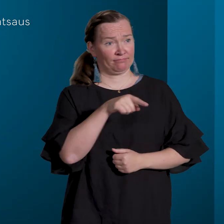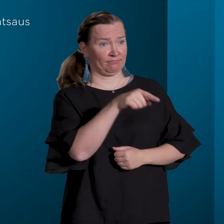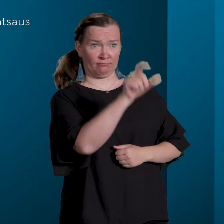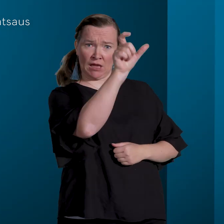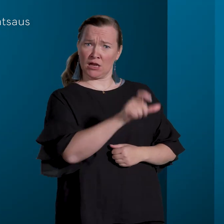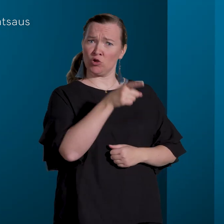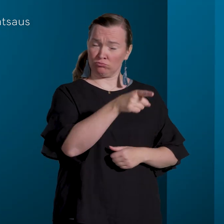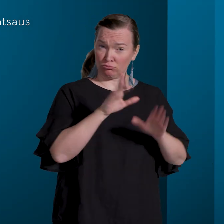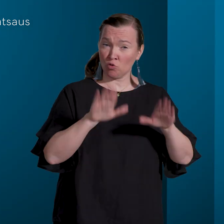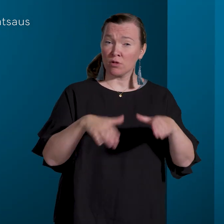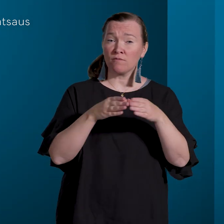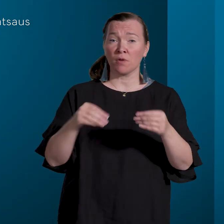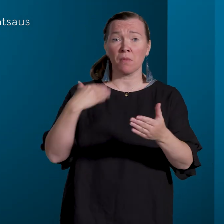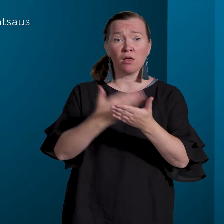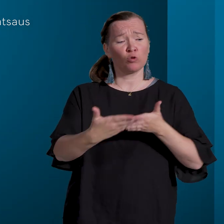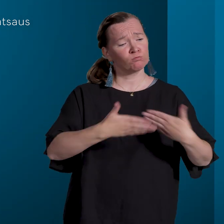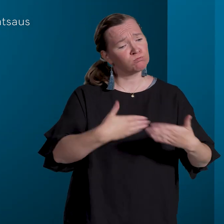Haluatko kertoa meillekin henkilöstä, -